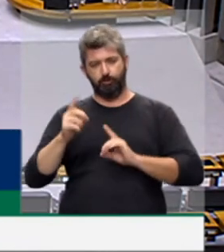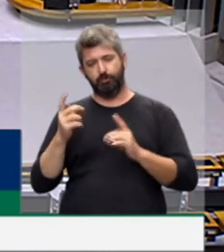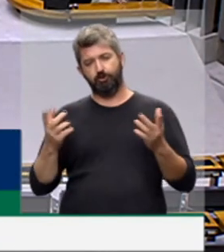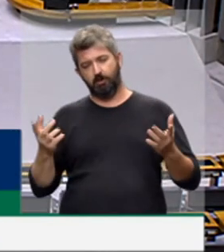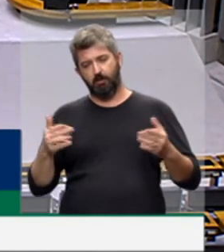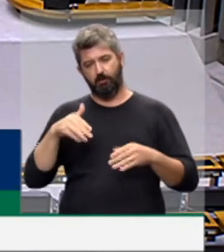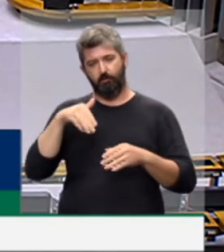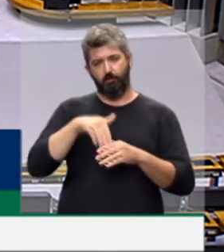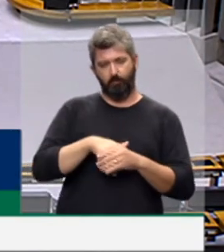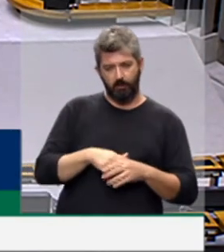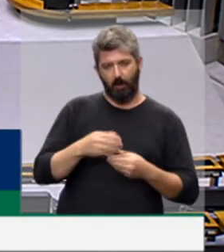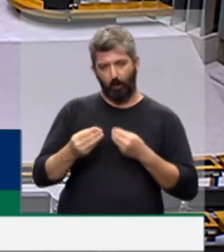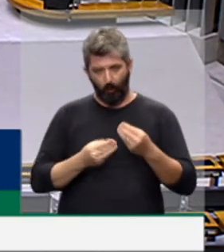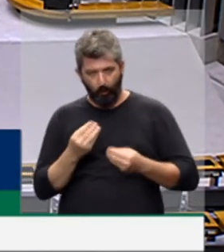DEPUTADO VITOR LIPE. -- [REPÓRTER]: DEPUTADO